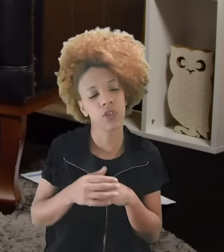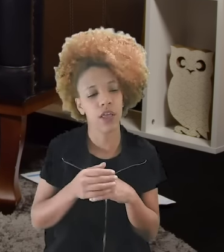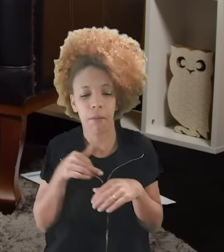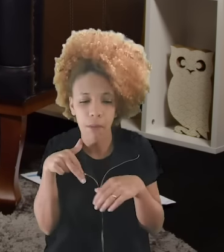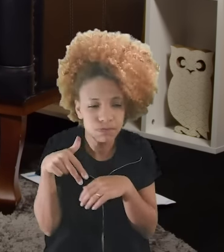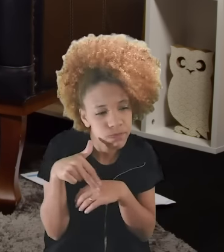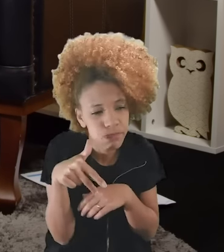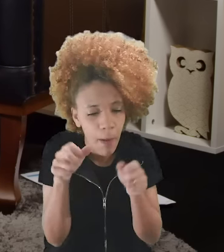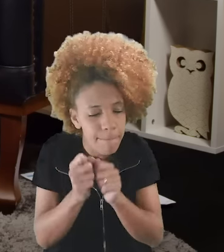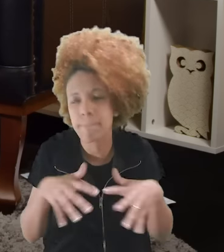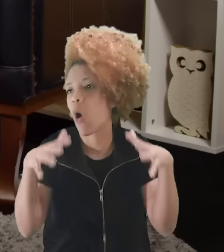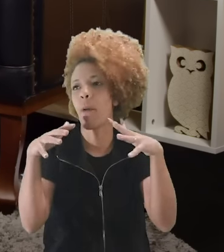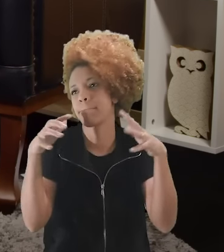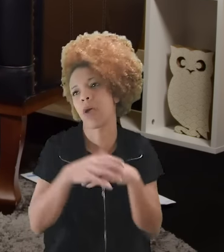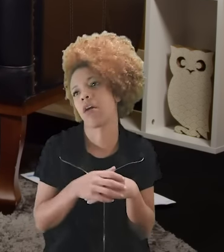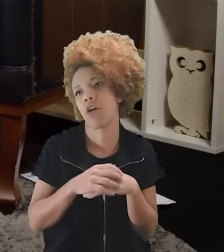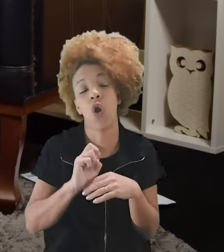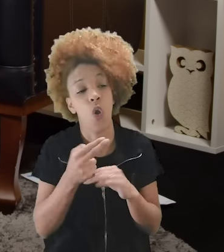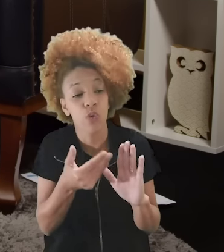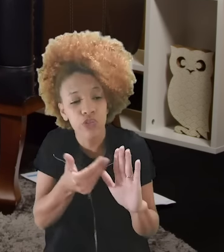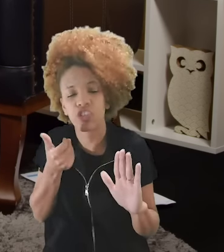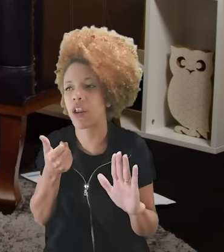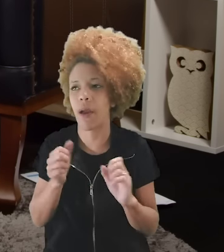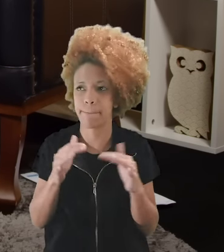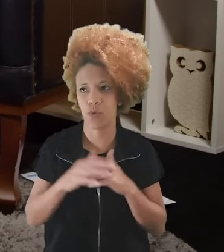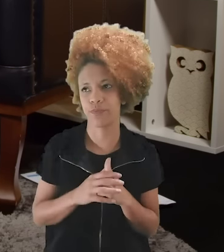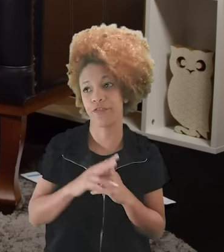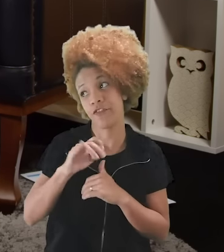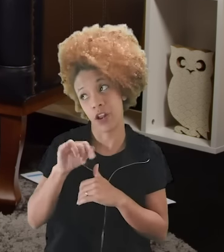bomba É isso aí você vai criar uma imag Maurício tentando tirar a bomba vou narrar no valor Gente